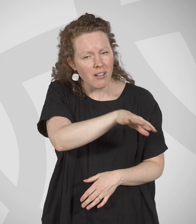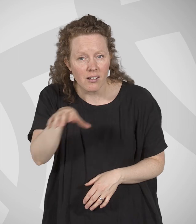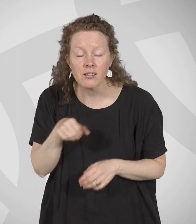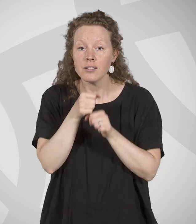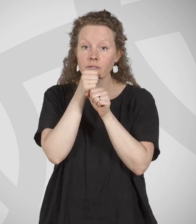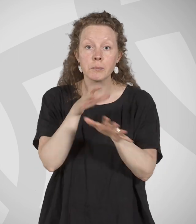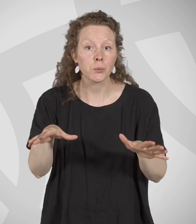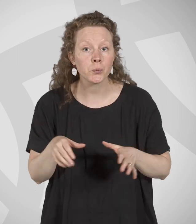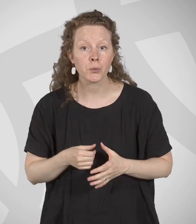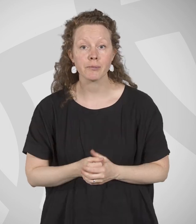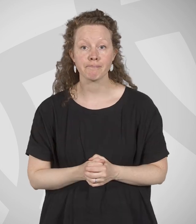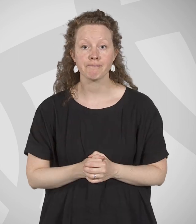i samband med beskedet om dövhet.